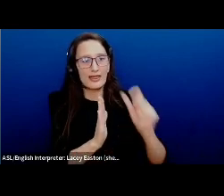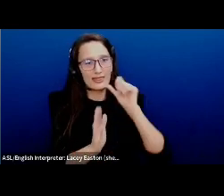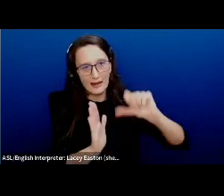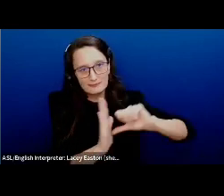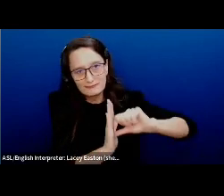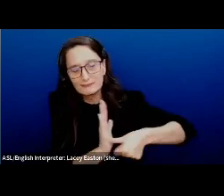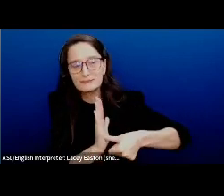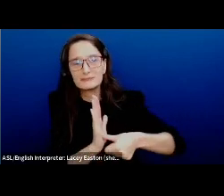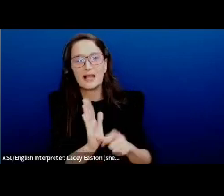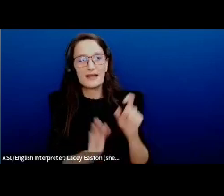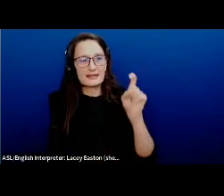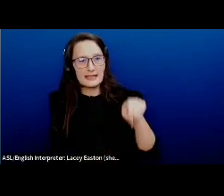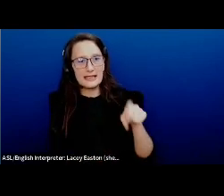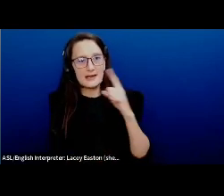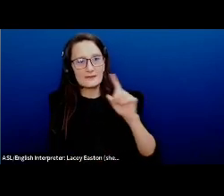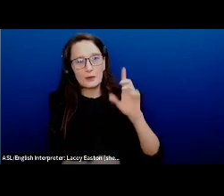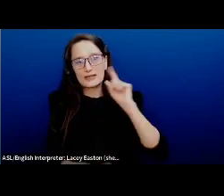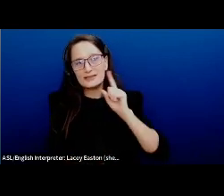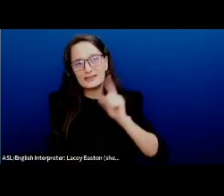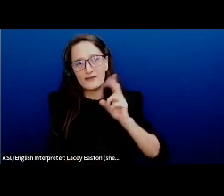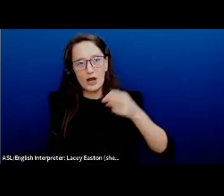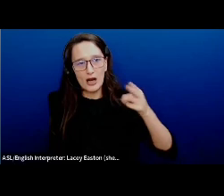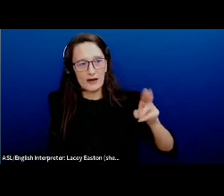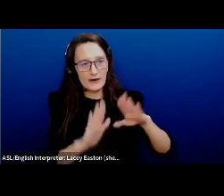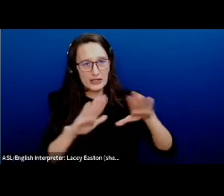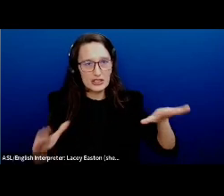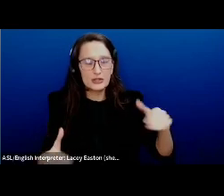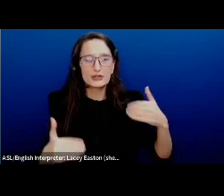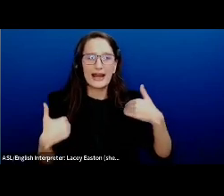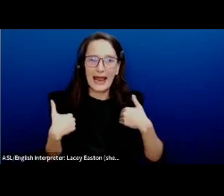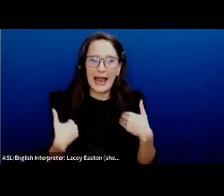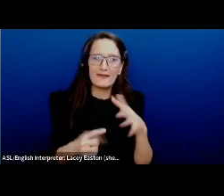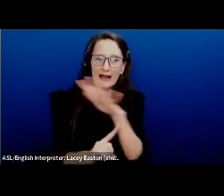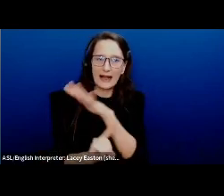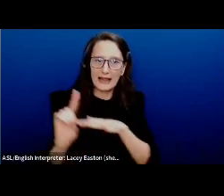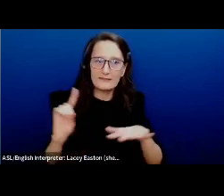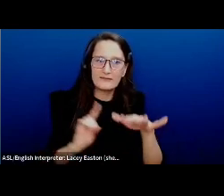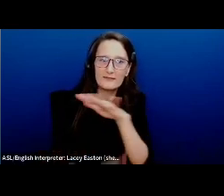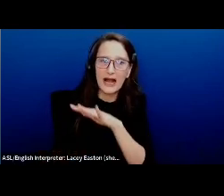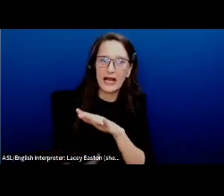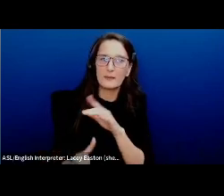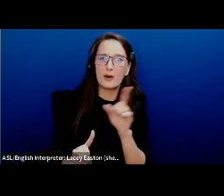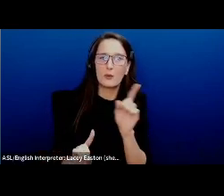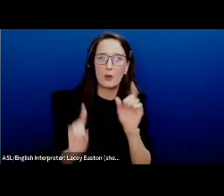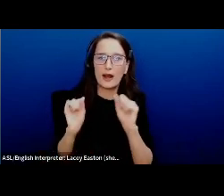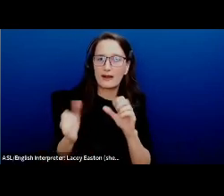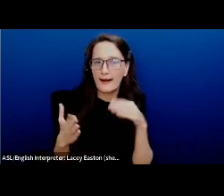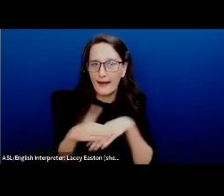con discapacidad auditiva reciban educación en un entorno que respete y utilice su modo de